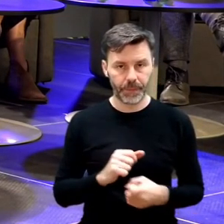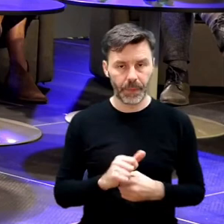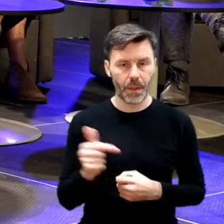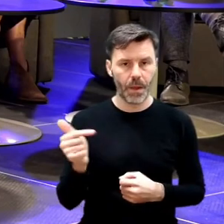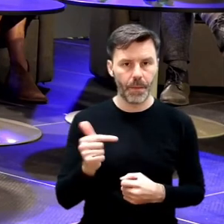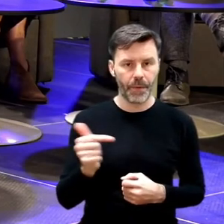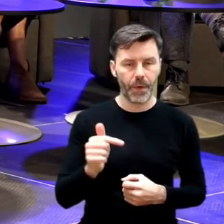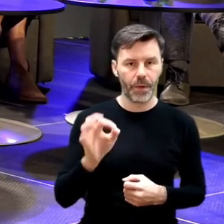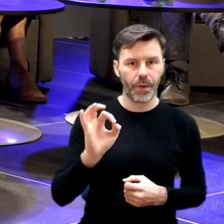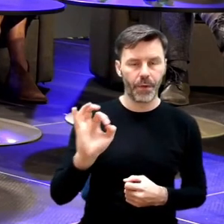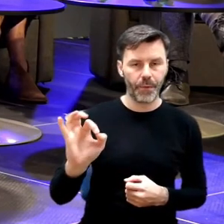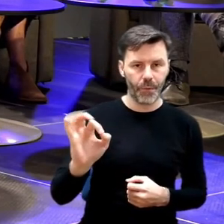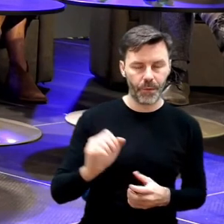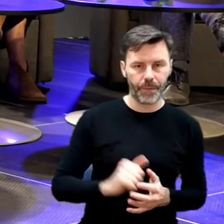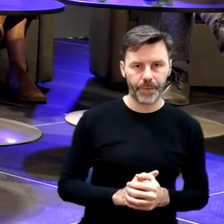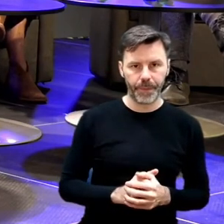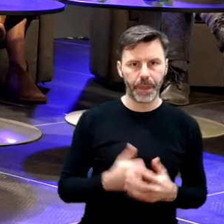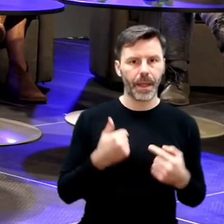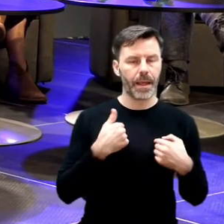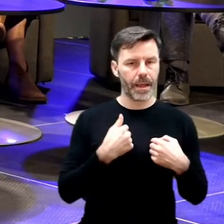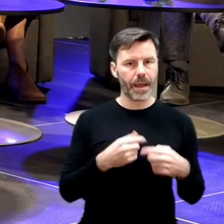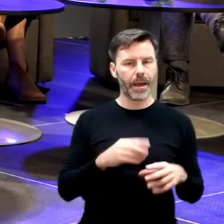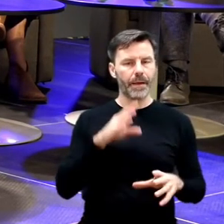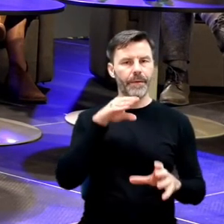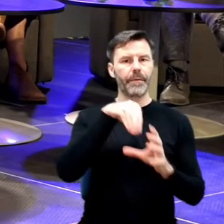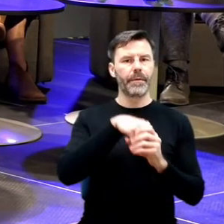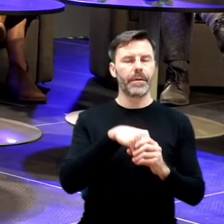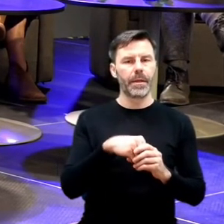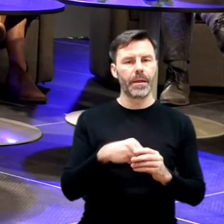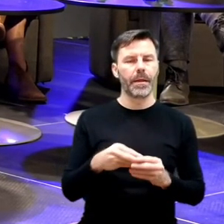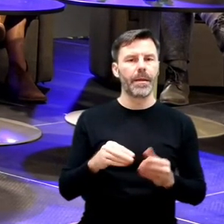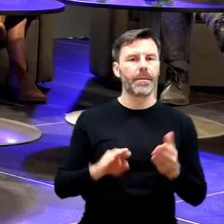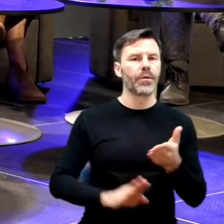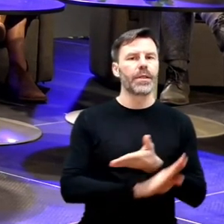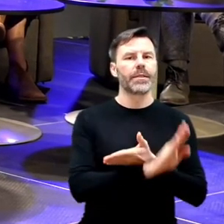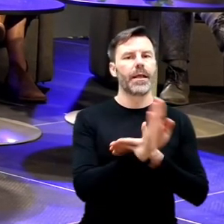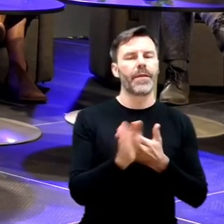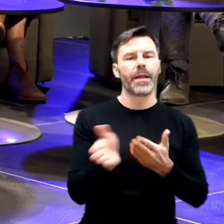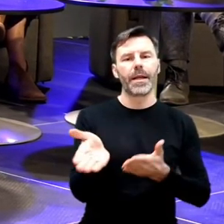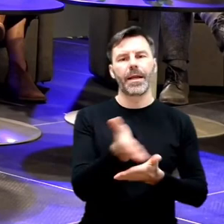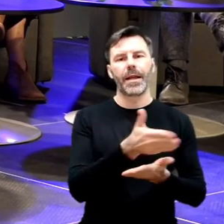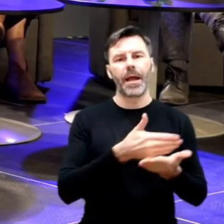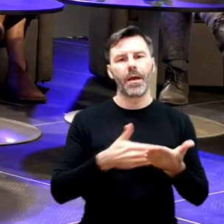Ja uczestniczyłem jako przedstawiciel Krajowego Zasobu Nieruchomości i muszę powiedzieć tak,